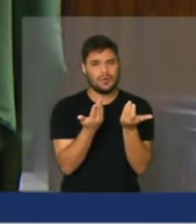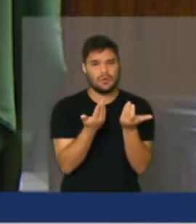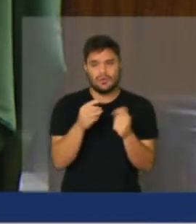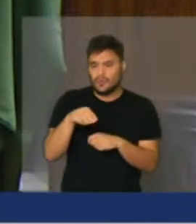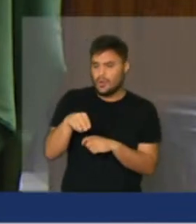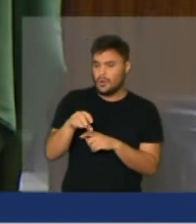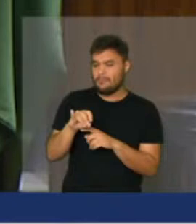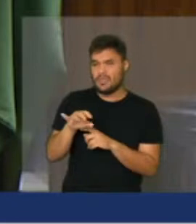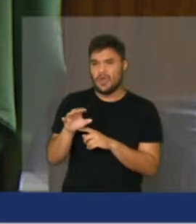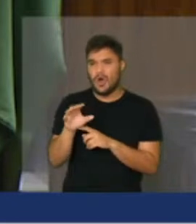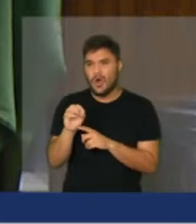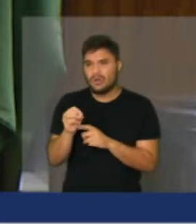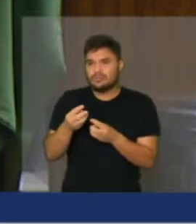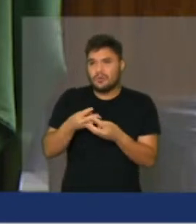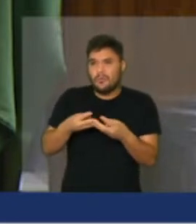NO OSSO DE GALINHA, NO MIOJO